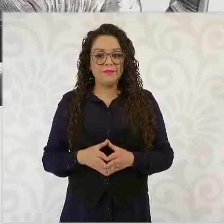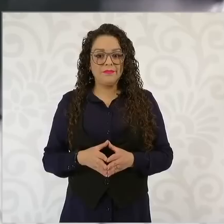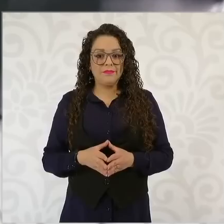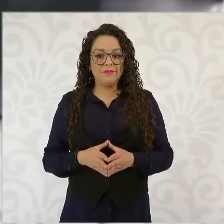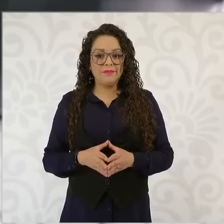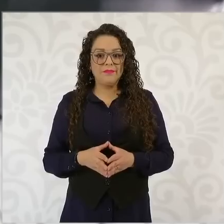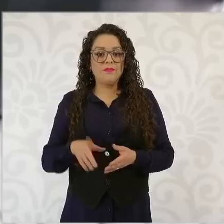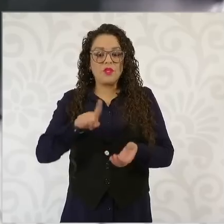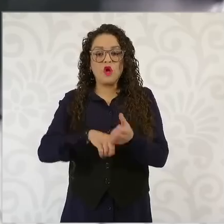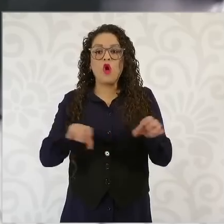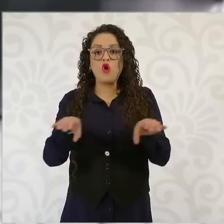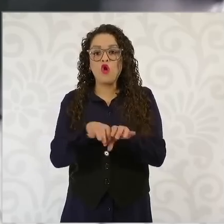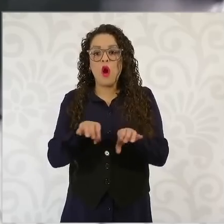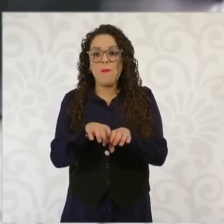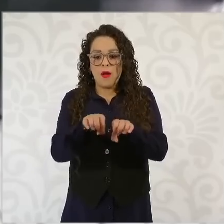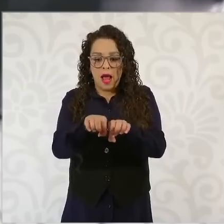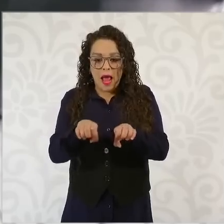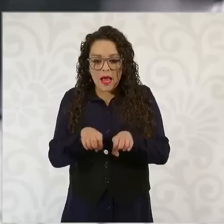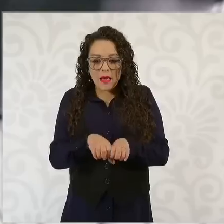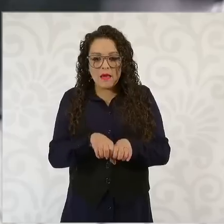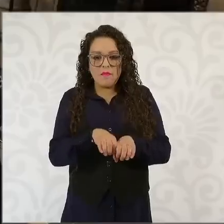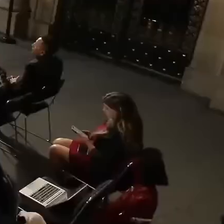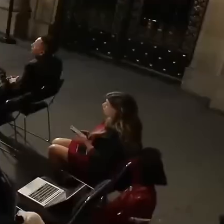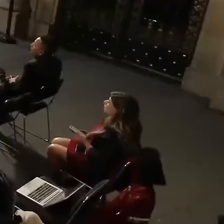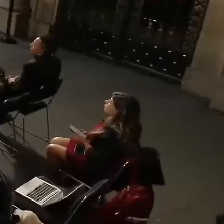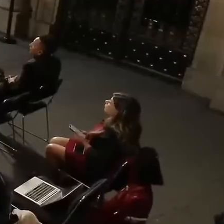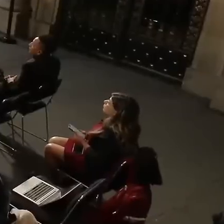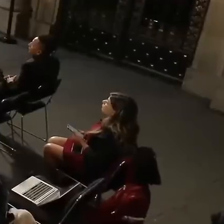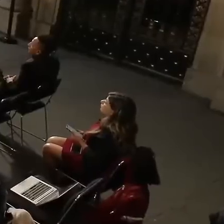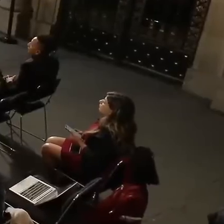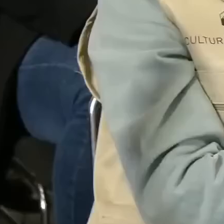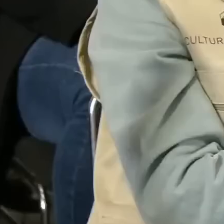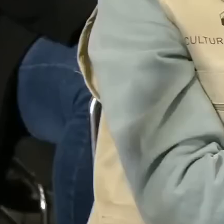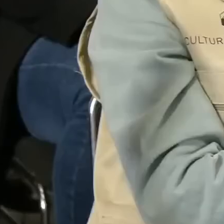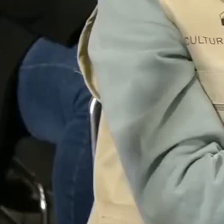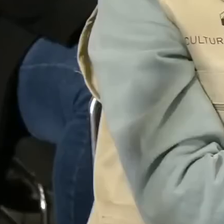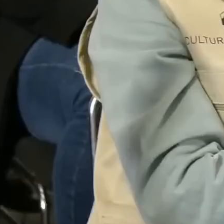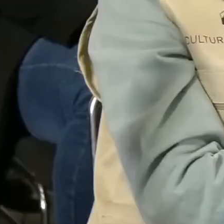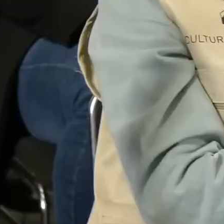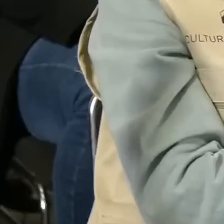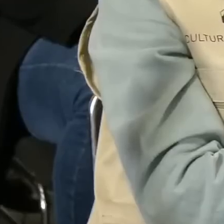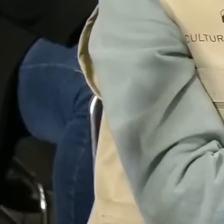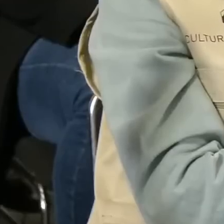para dar cara esto allá en Qué porcentaje podría estarse subiendo el precio con los consumidores